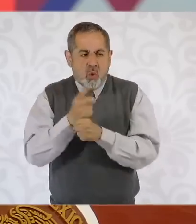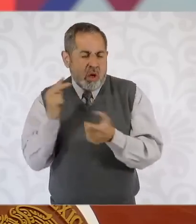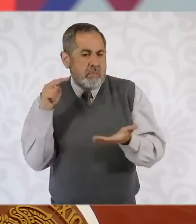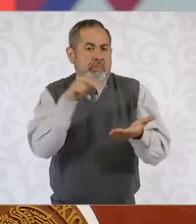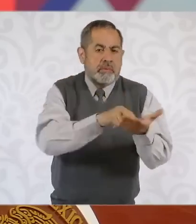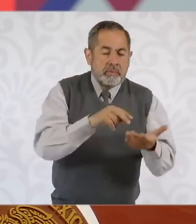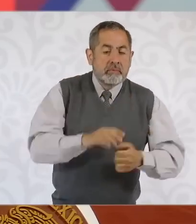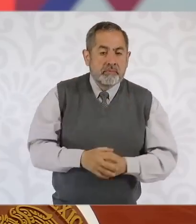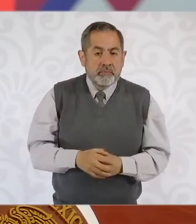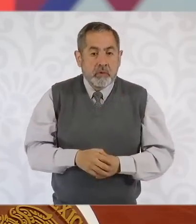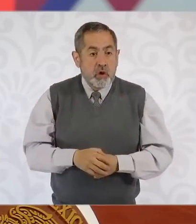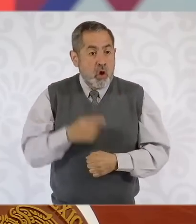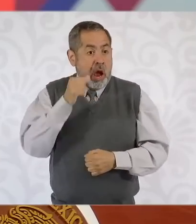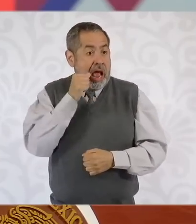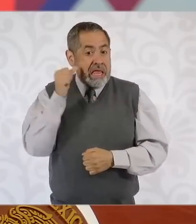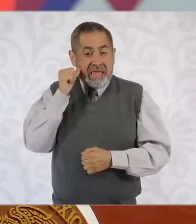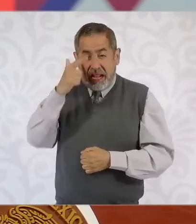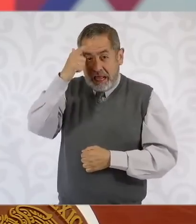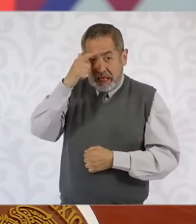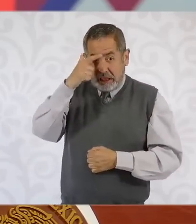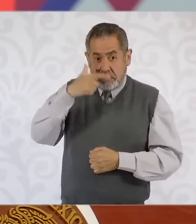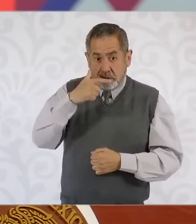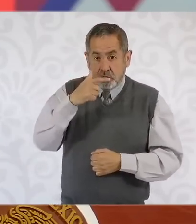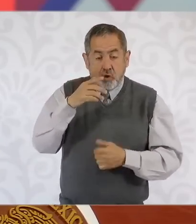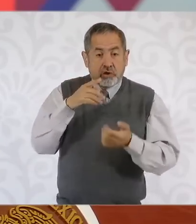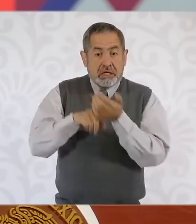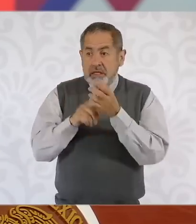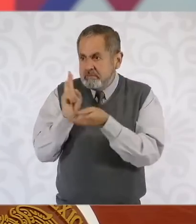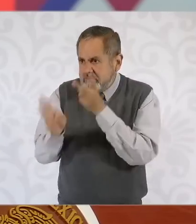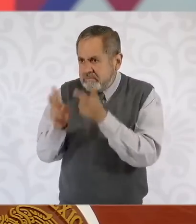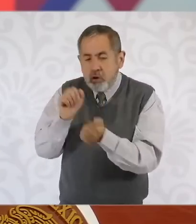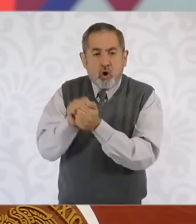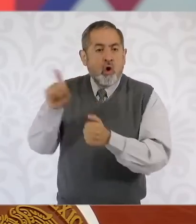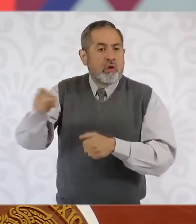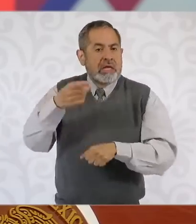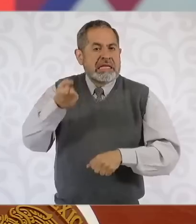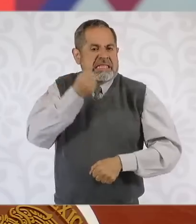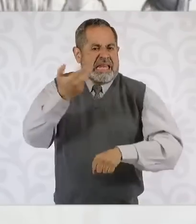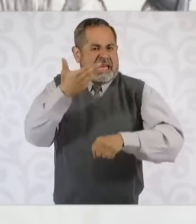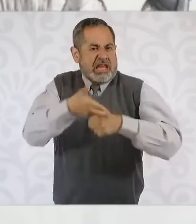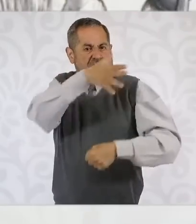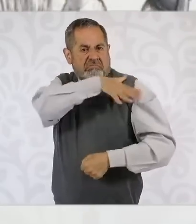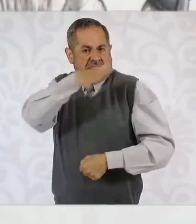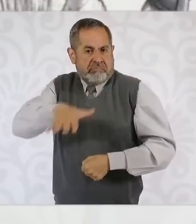el general secretario terminando la conversación él ya está haciendo un plan y hoy a las 12 del